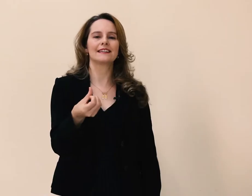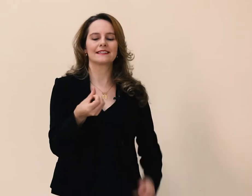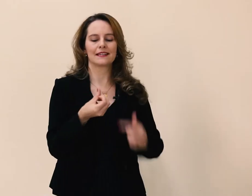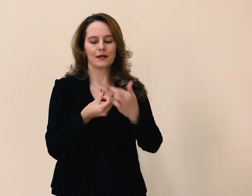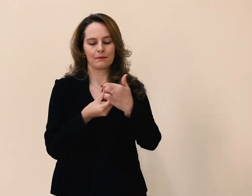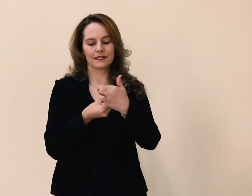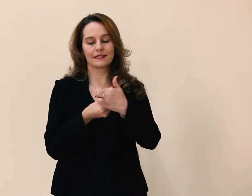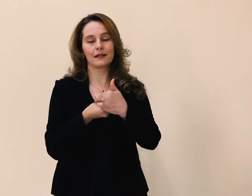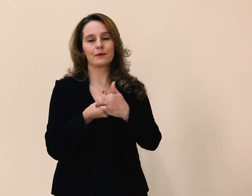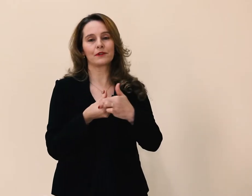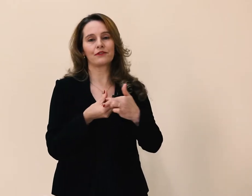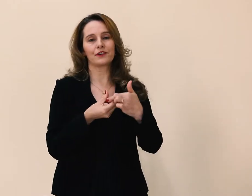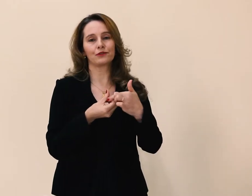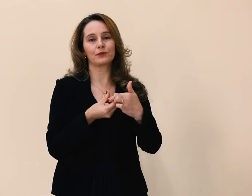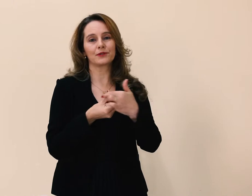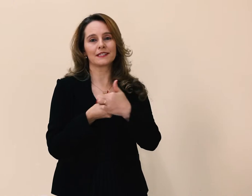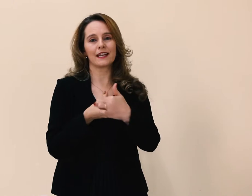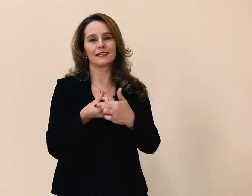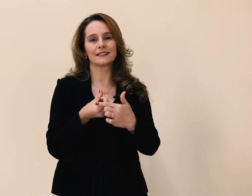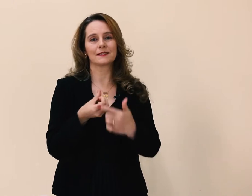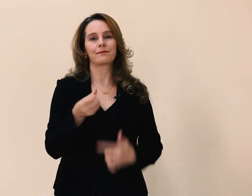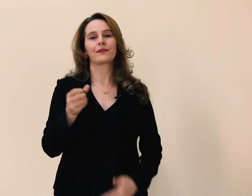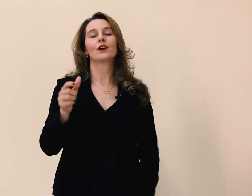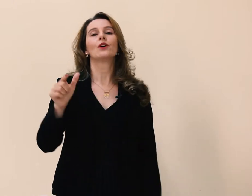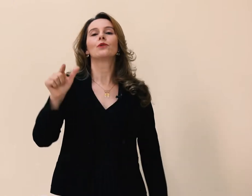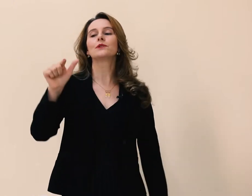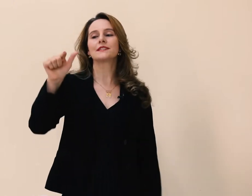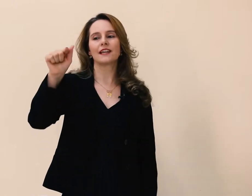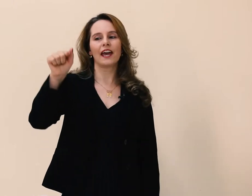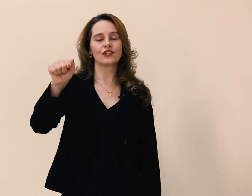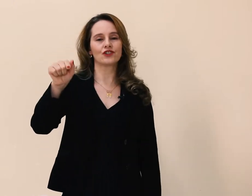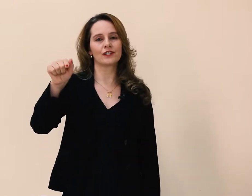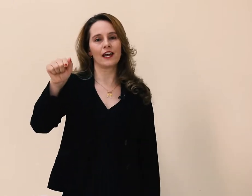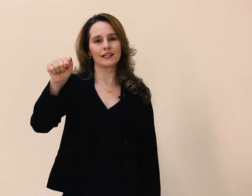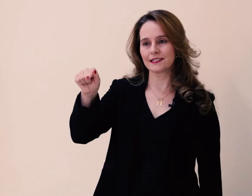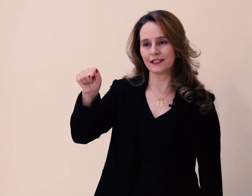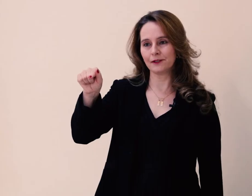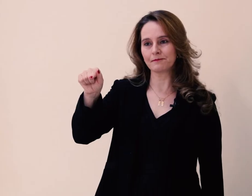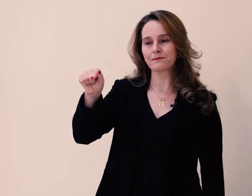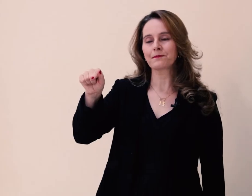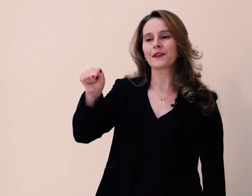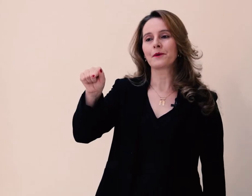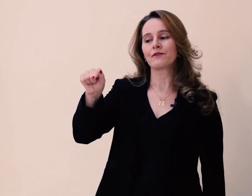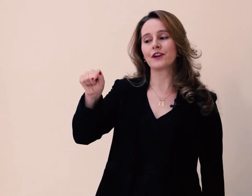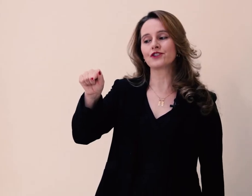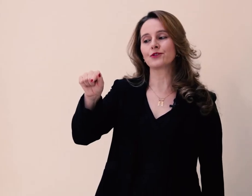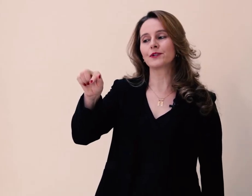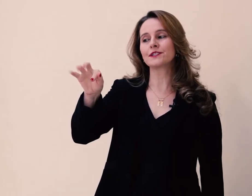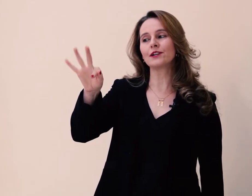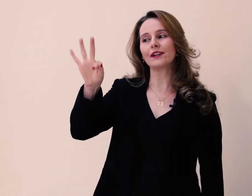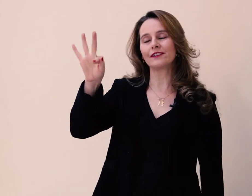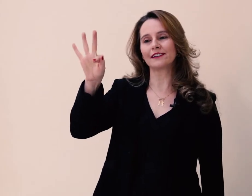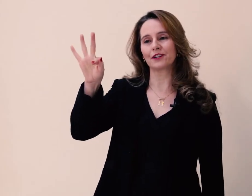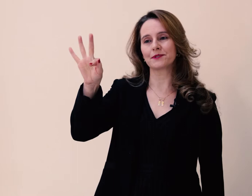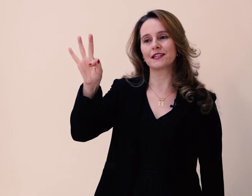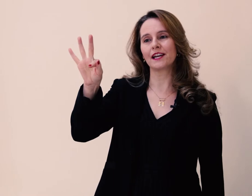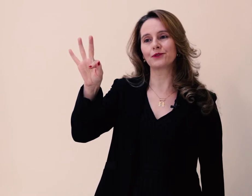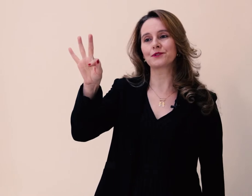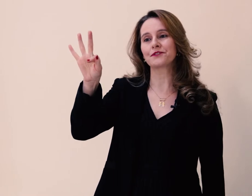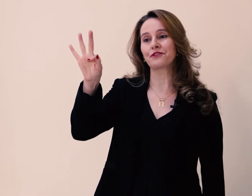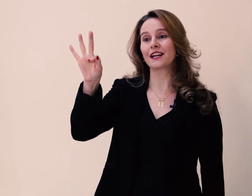O 7 é assim vejam que se eu levantar os dedos fica